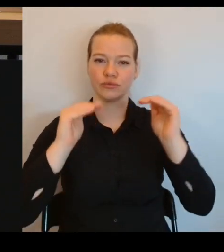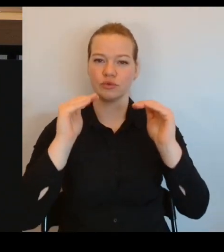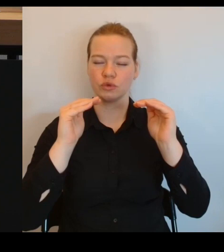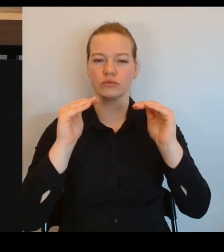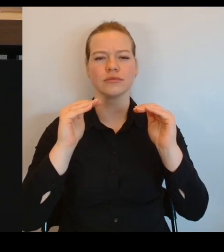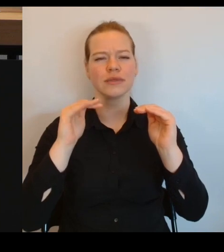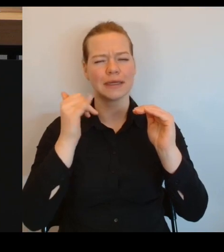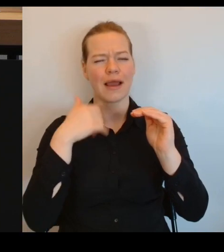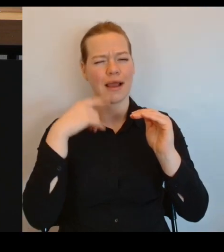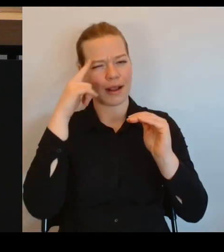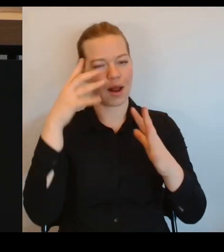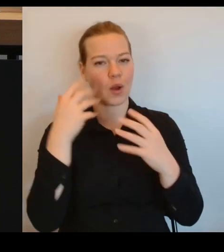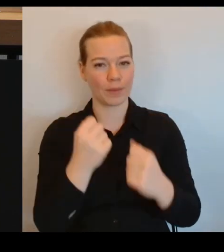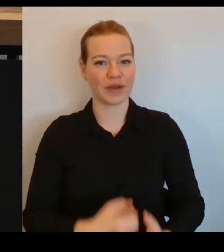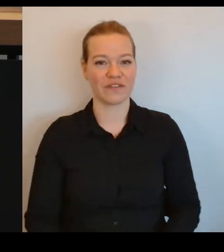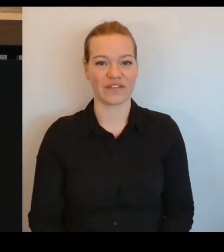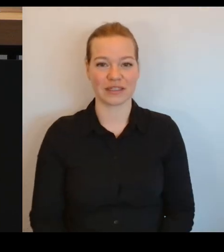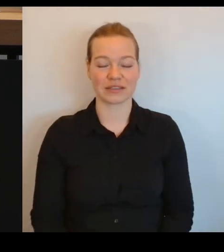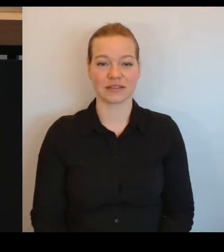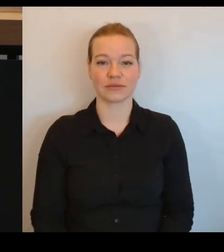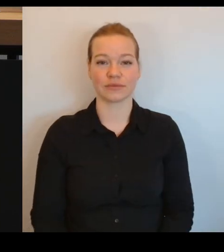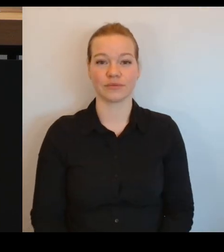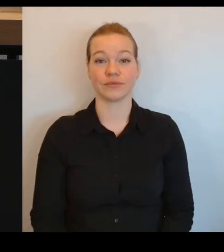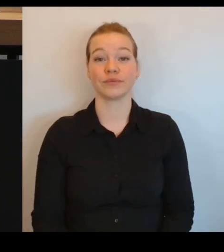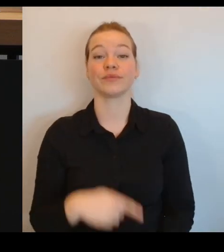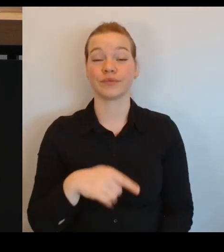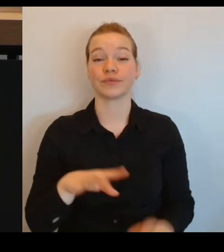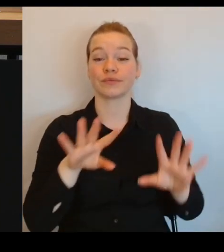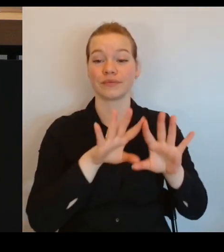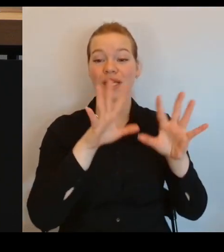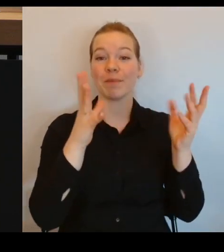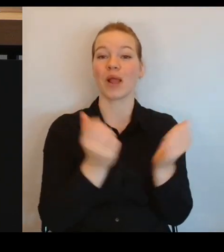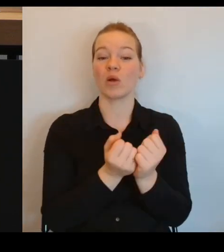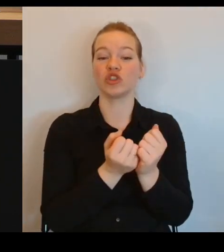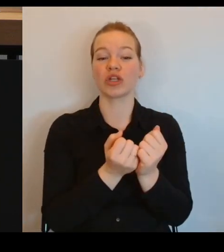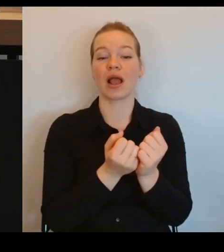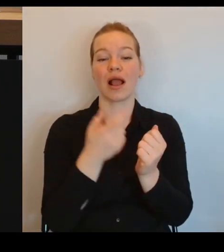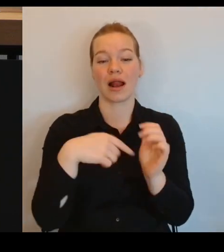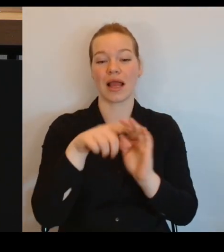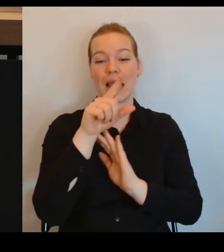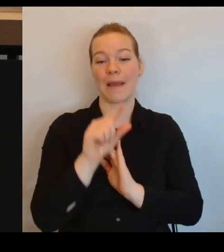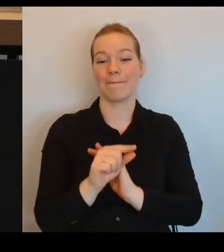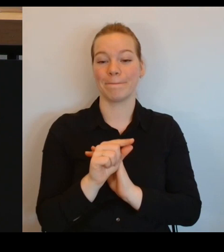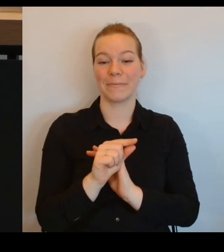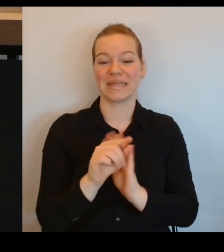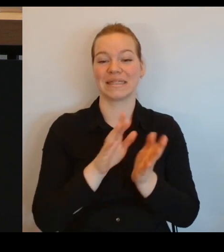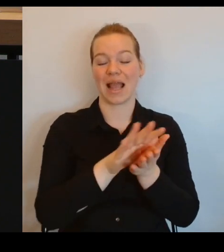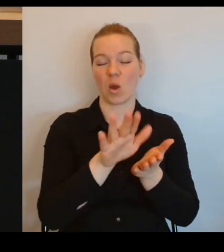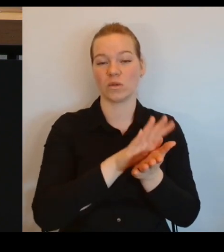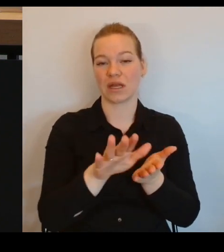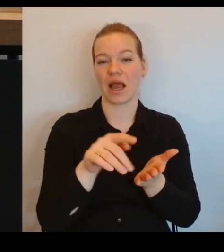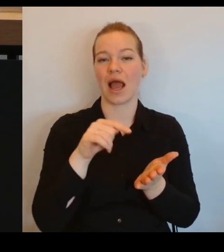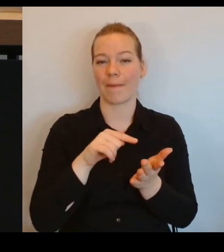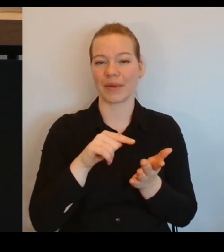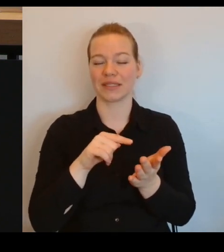gesetzt werden, die jetzt auch hier in den Verwaltungen umgesetzt werden kann. Umgesetzt werden muss, muss ich sagen.